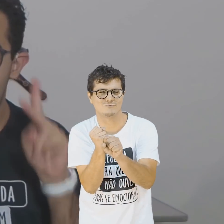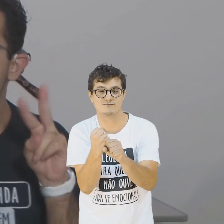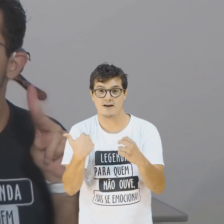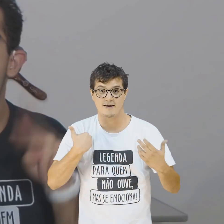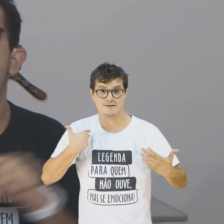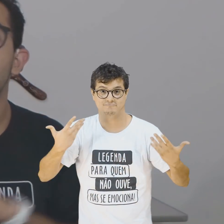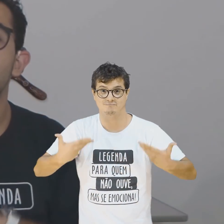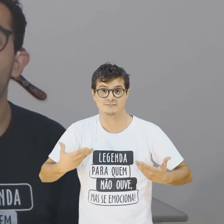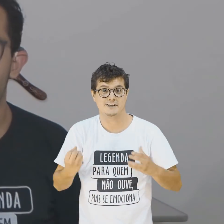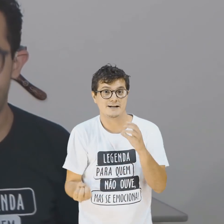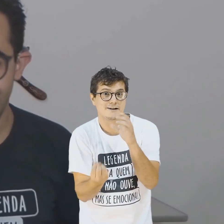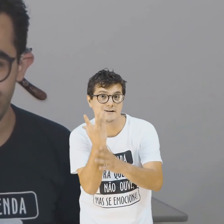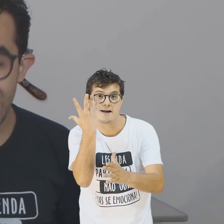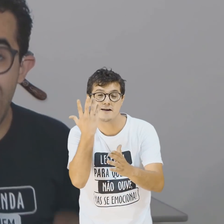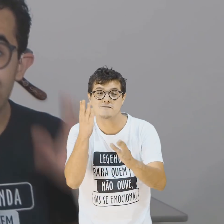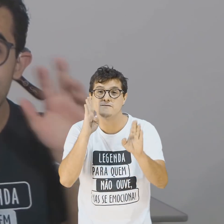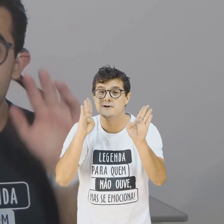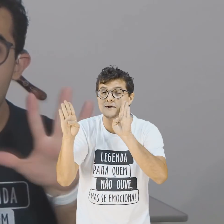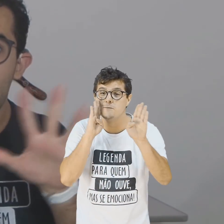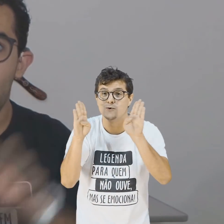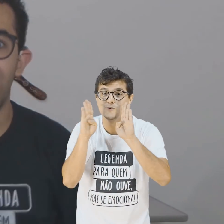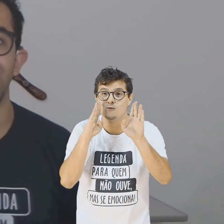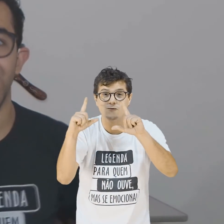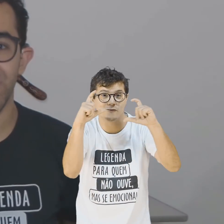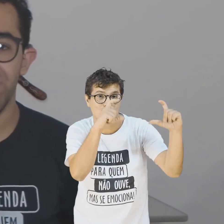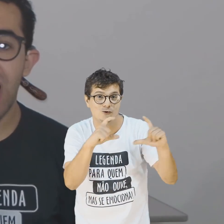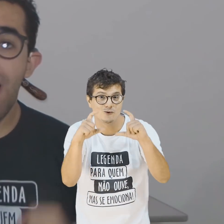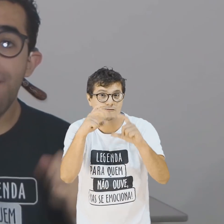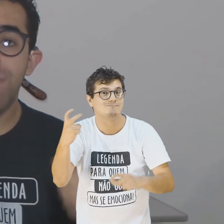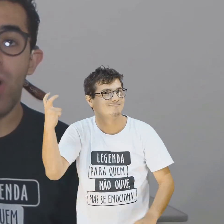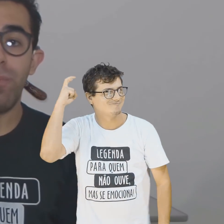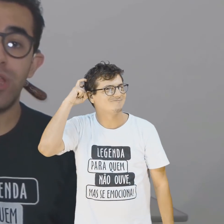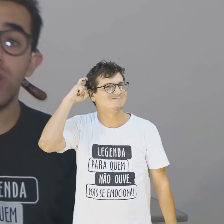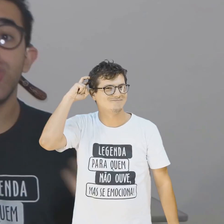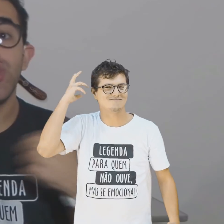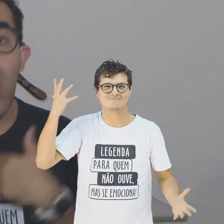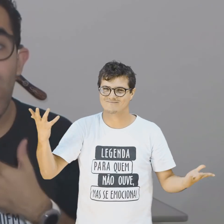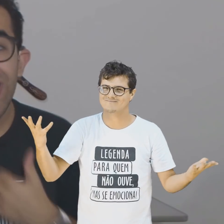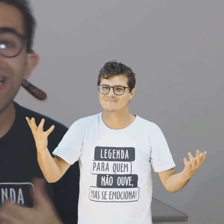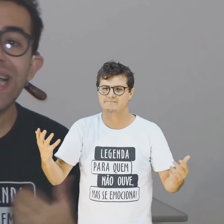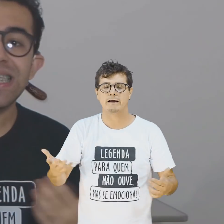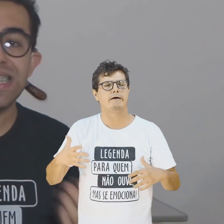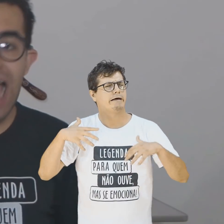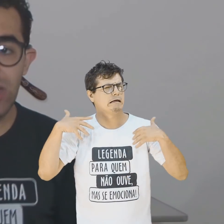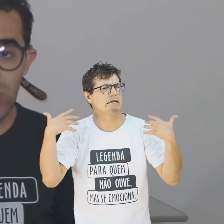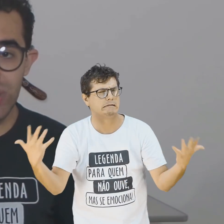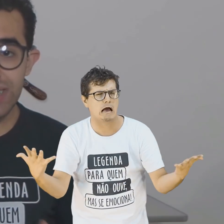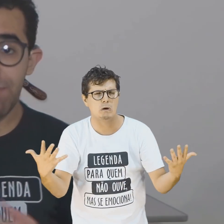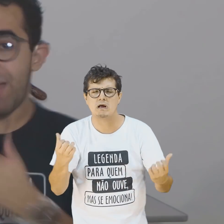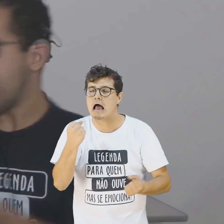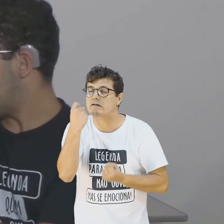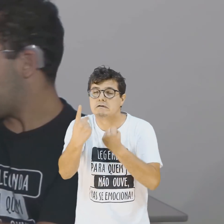os dois lados, há 5 anos. Sou idealizador da página